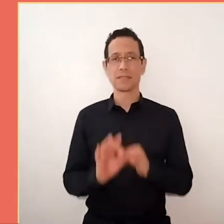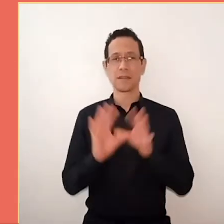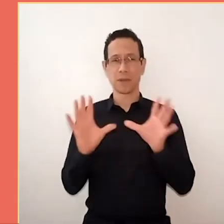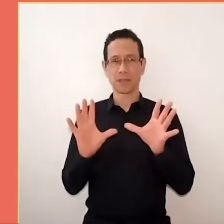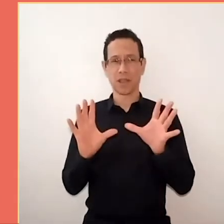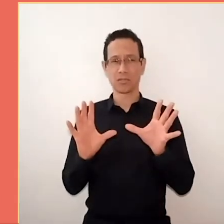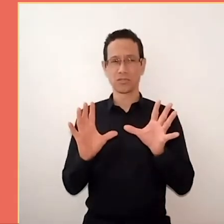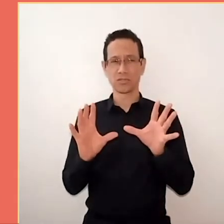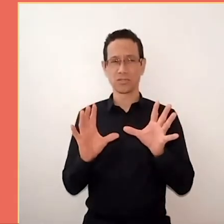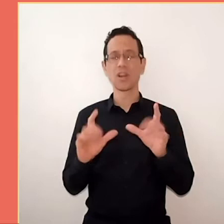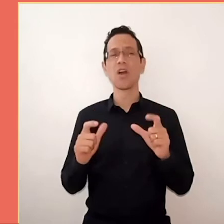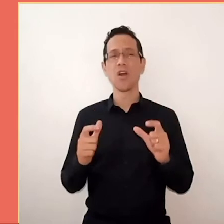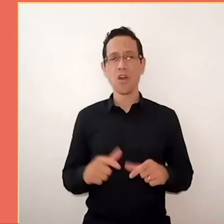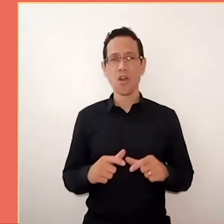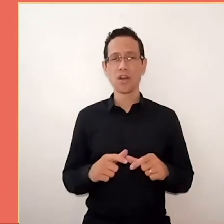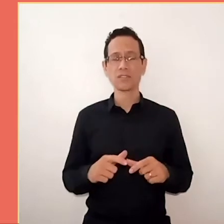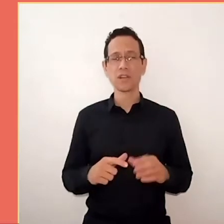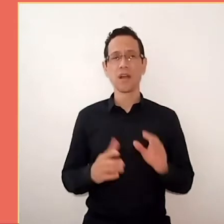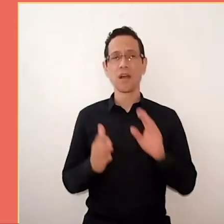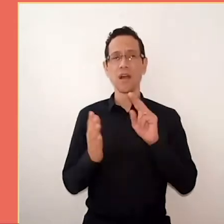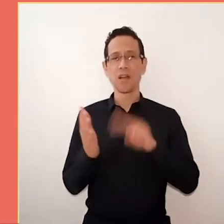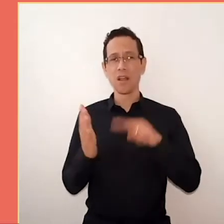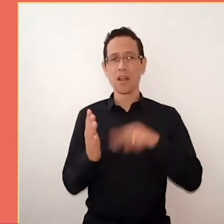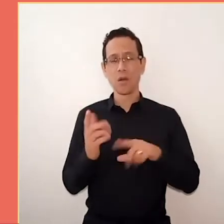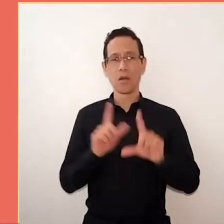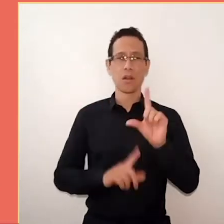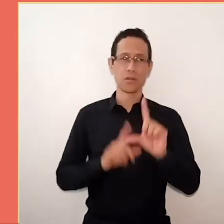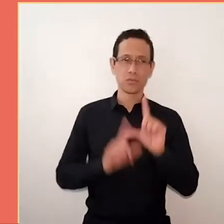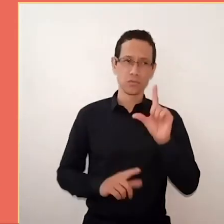onde que a literatura especificamente,